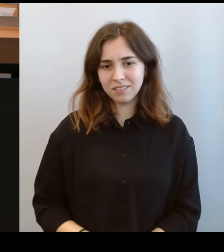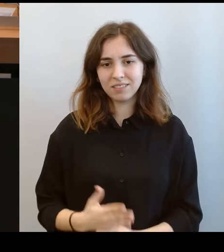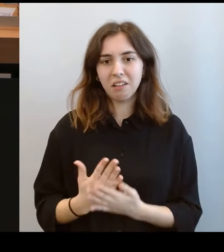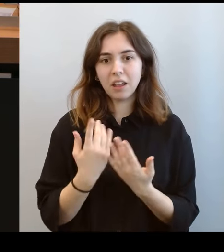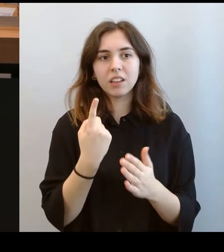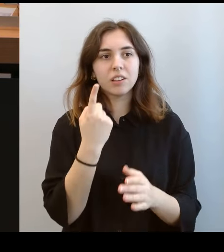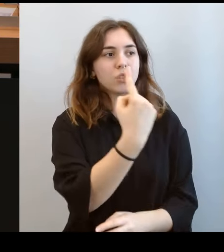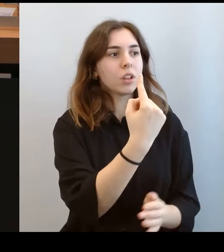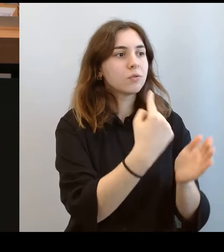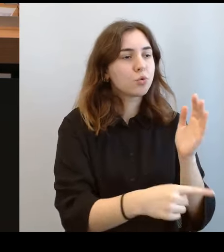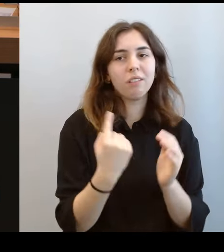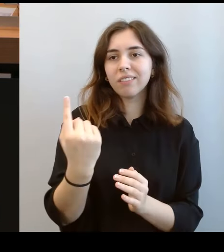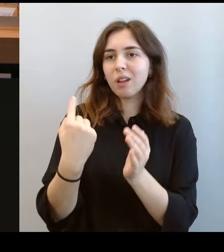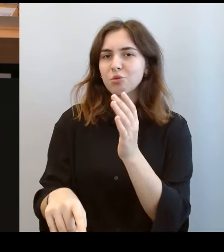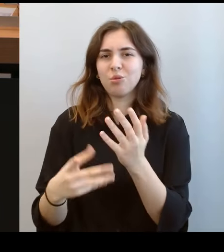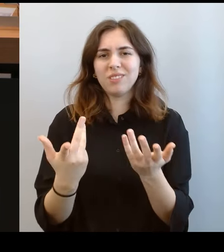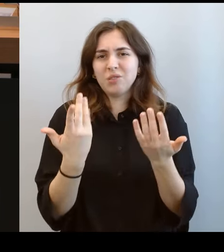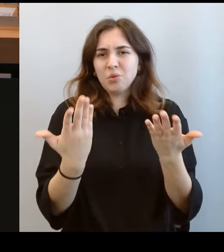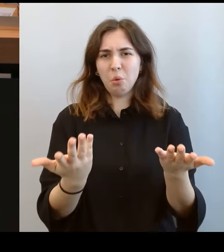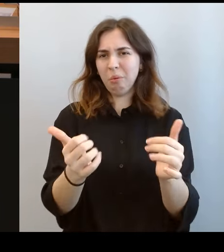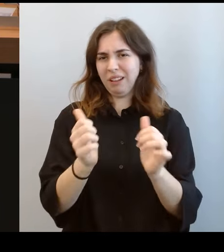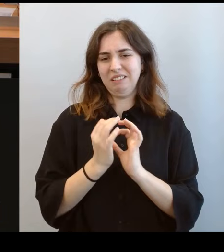Da haben sich alle Gesundheitssenatorinnen bisher